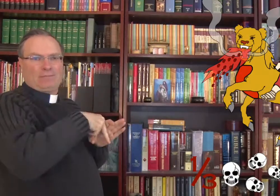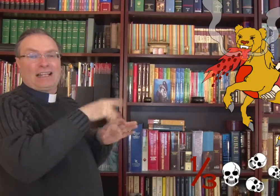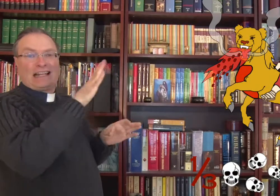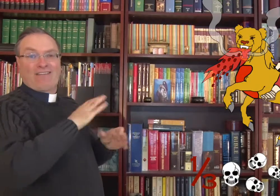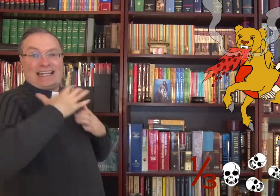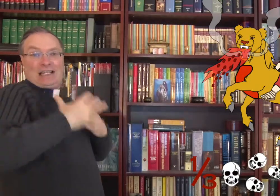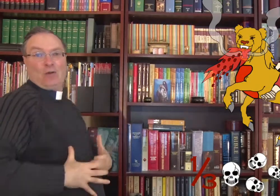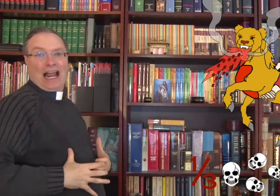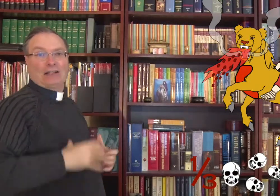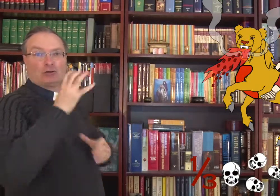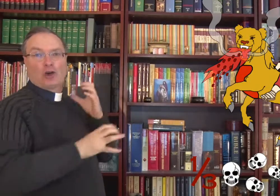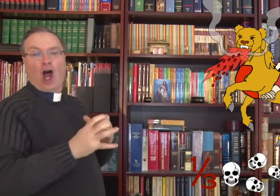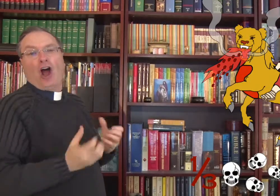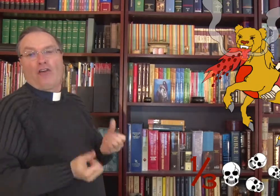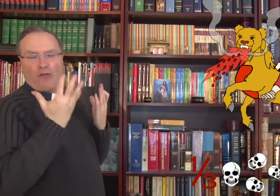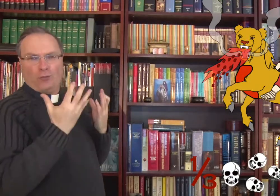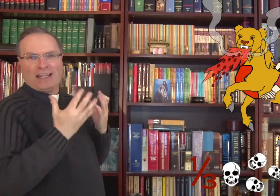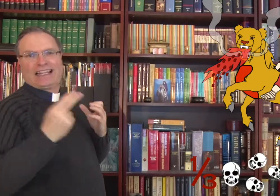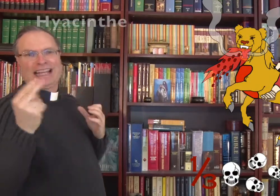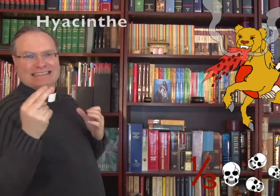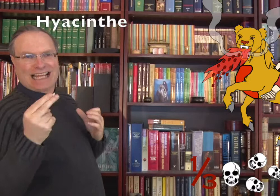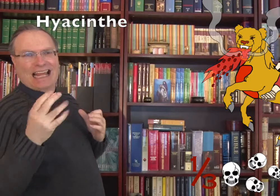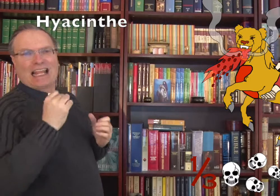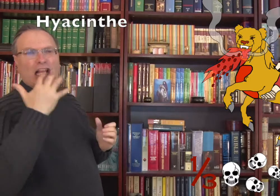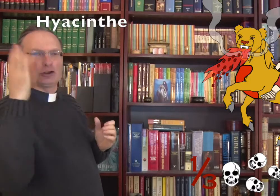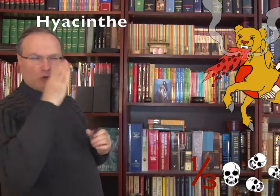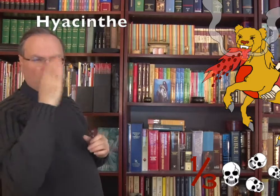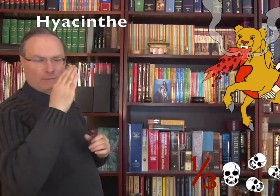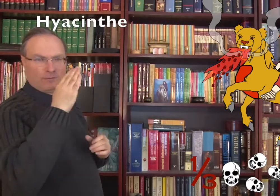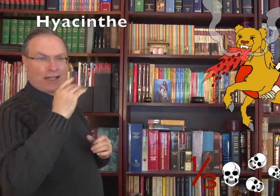ils avaient des cuirasses couleur de feu, d'hyacinthe et de soufre.